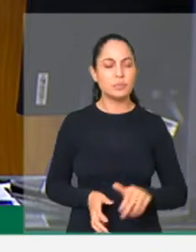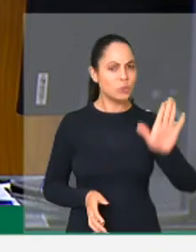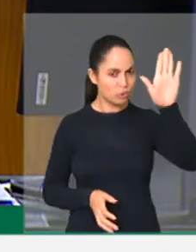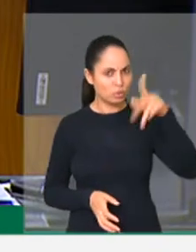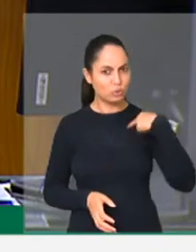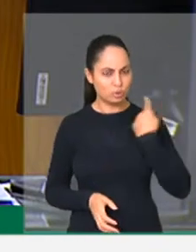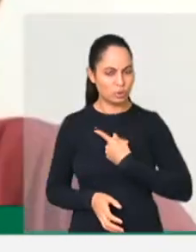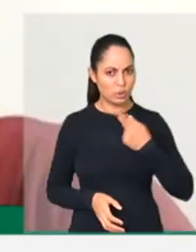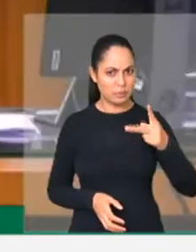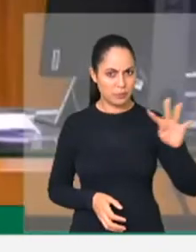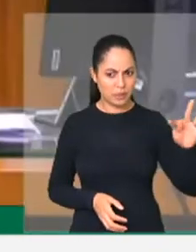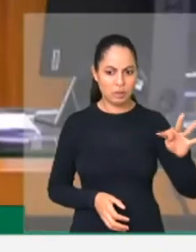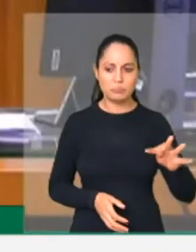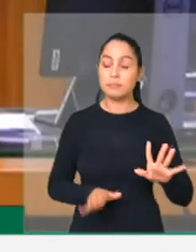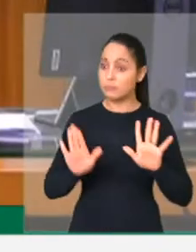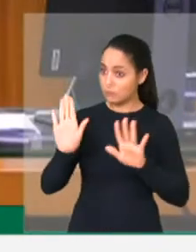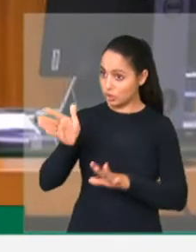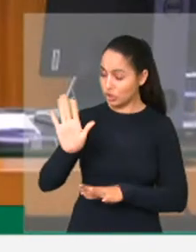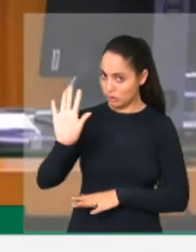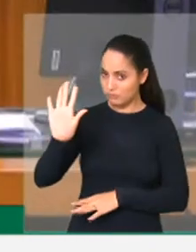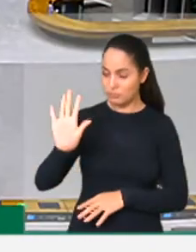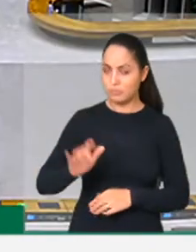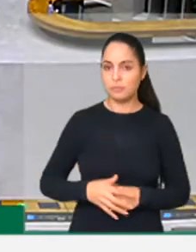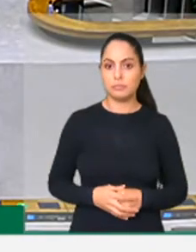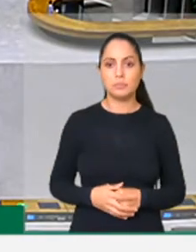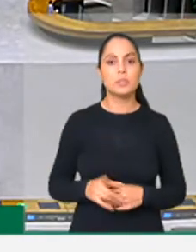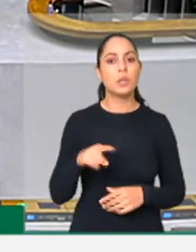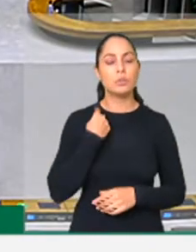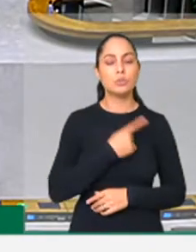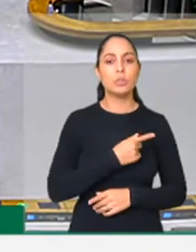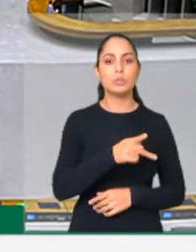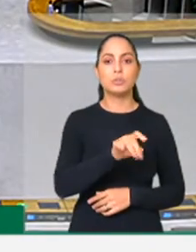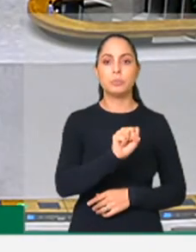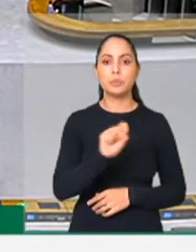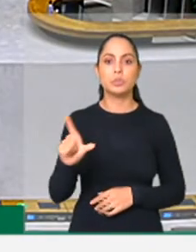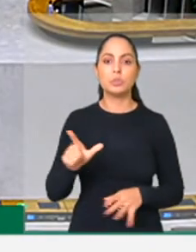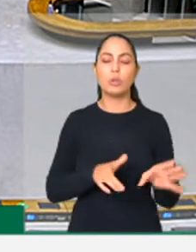REGIONAIS, NESSE SENTIDO... OS FUNDOS, SEJA ALGUNS FUNDOS CONSTITUCIONAIS SEJAM ESSES FUNDOS DE INVESTIMENTO DA